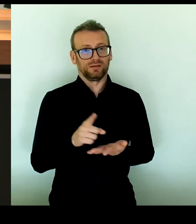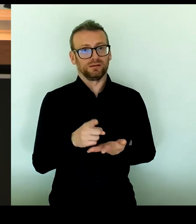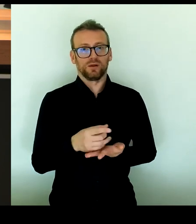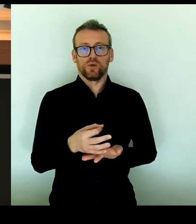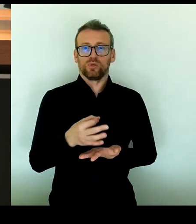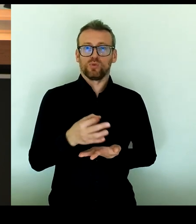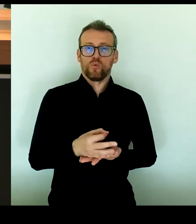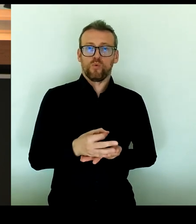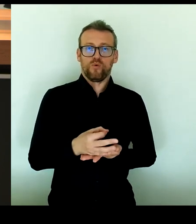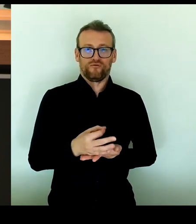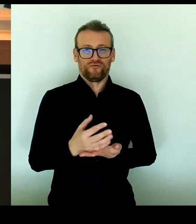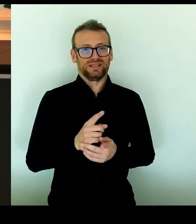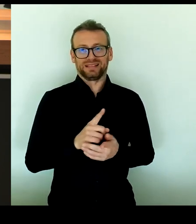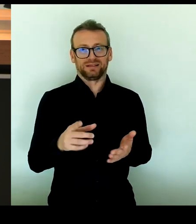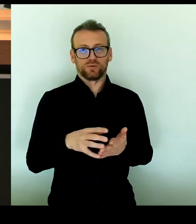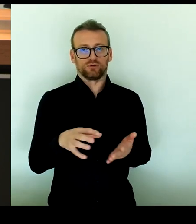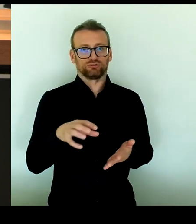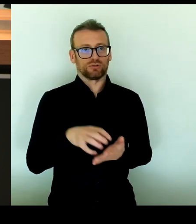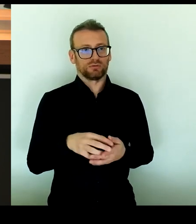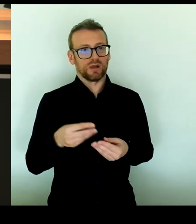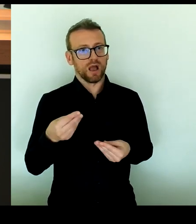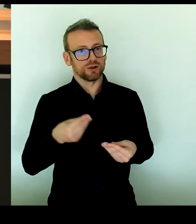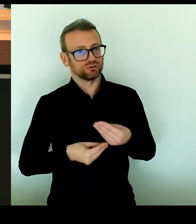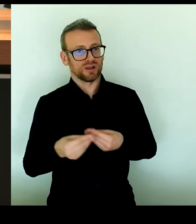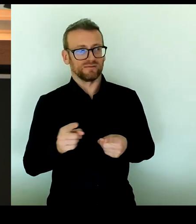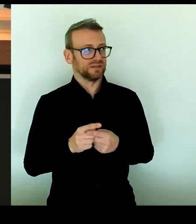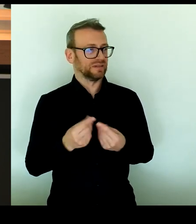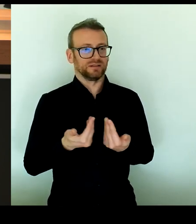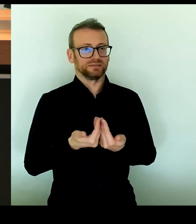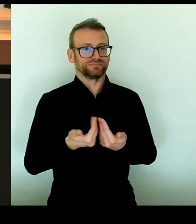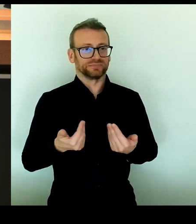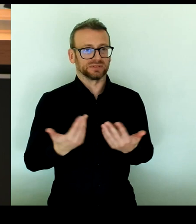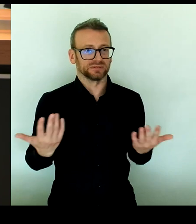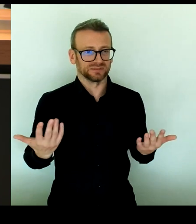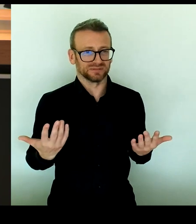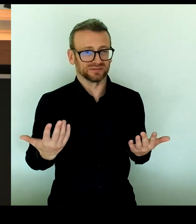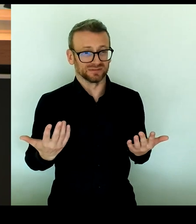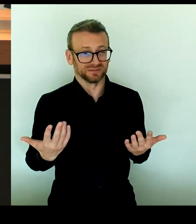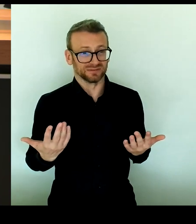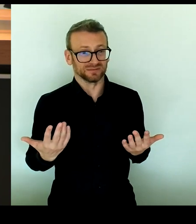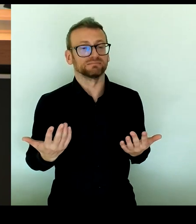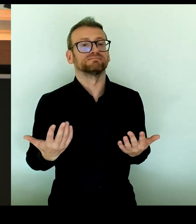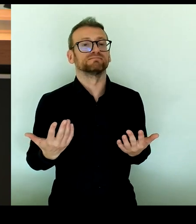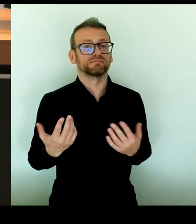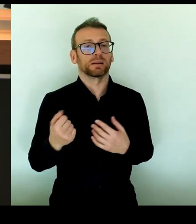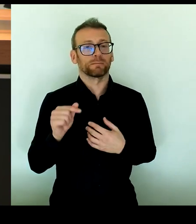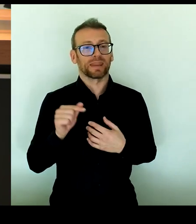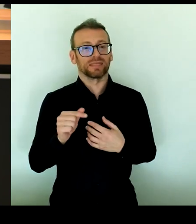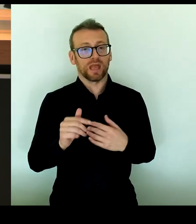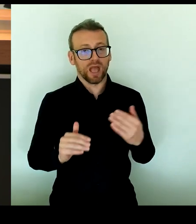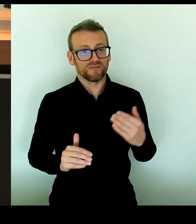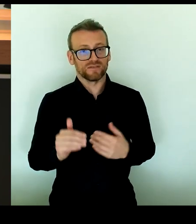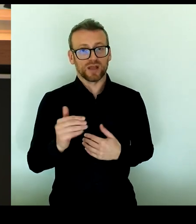Es war nämlich so, dass in Nord-Neukölln viel Leerstand war, auch gerade alte Ladengeschäfte, wo Künstlerinnen und Künstler sich angesiedelt